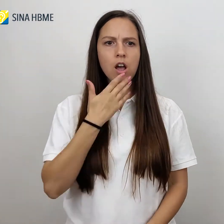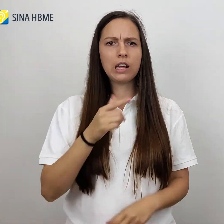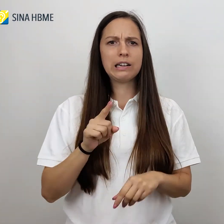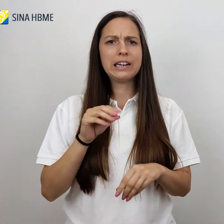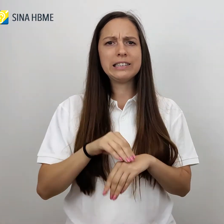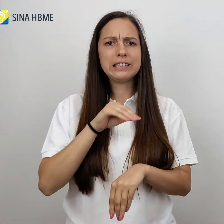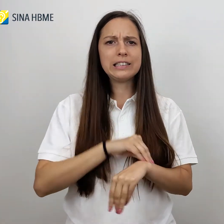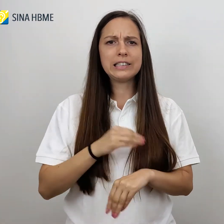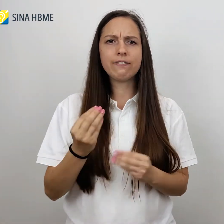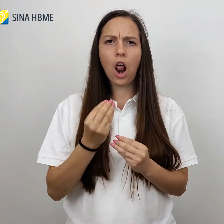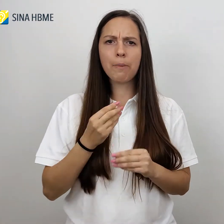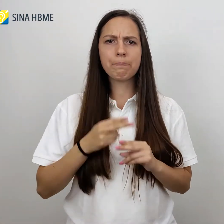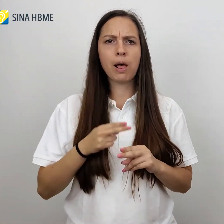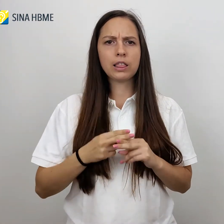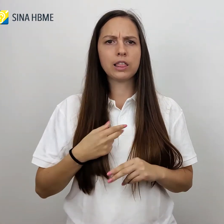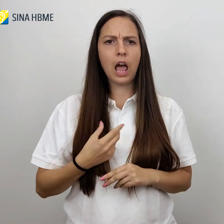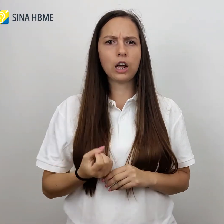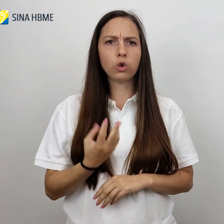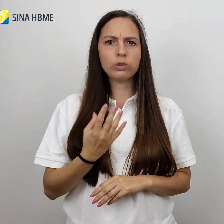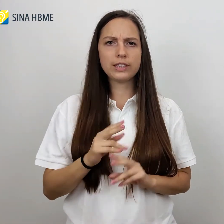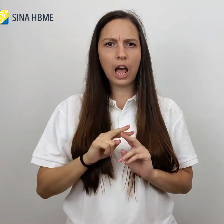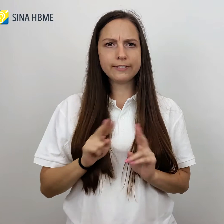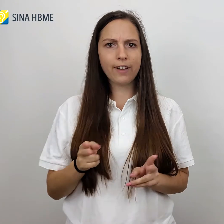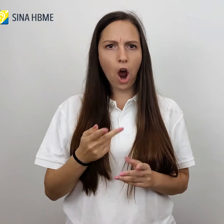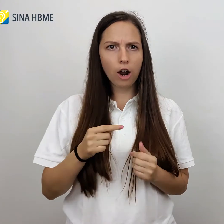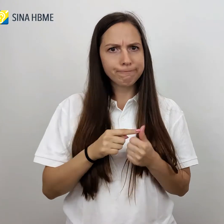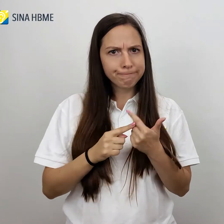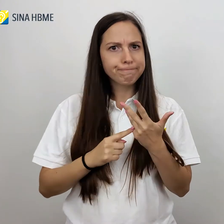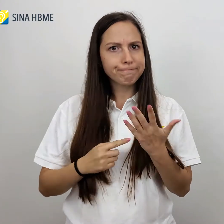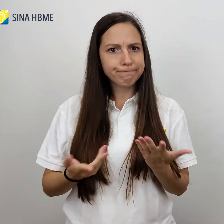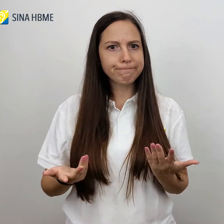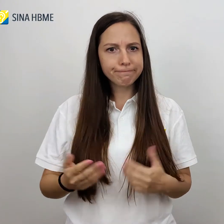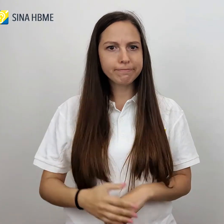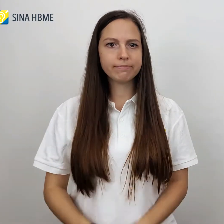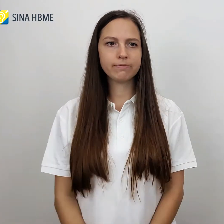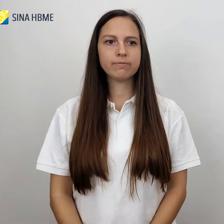ezt követően a betegség tüneteit észleli magán,